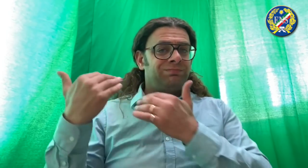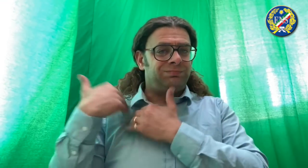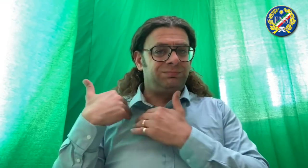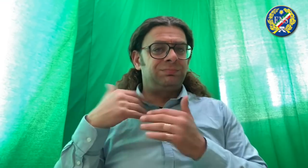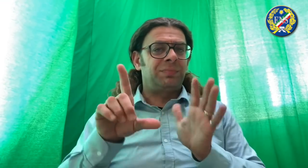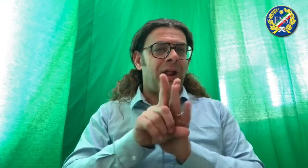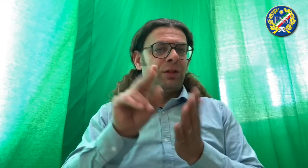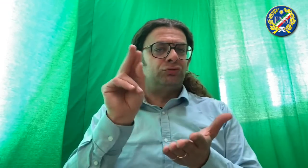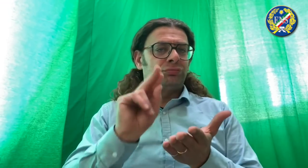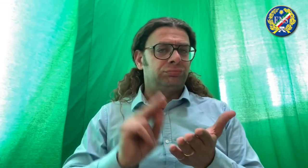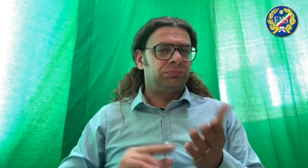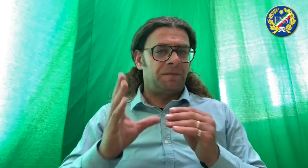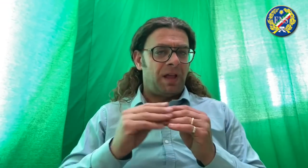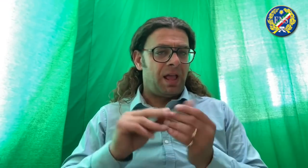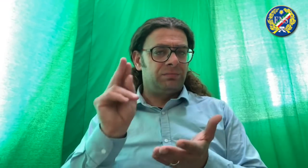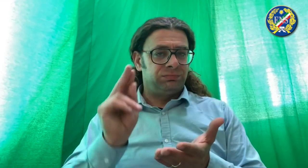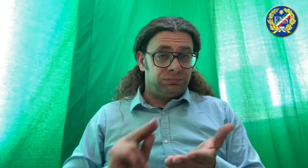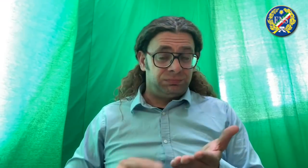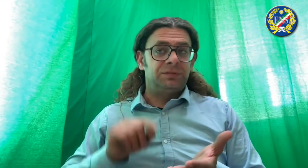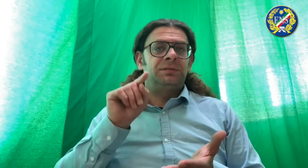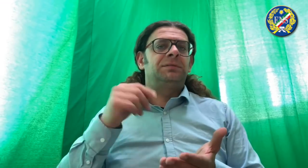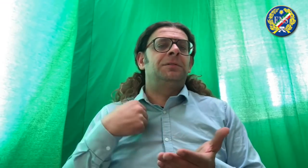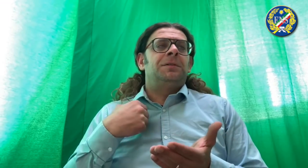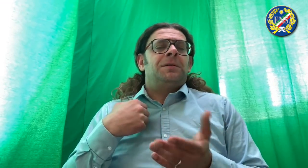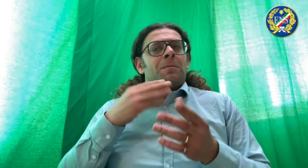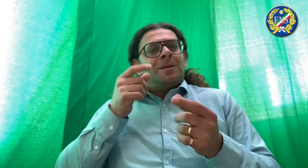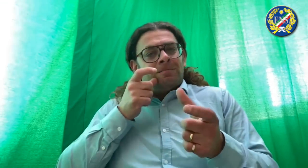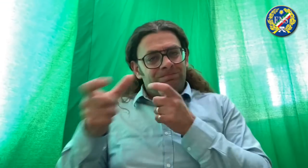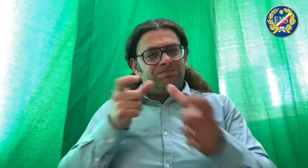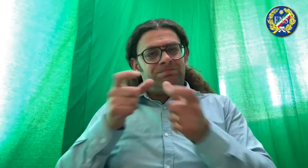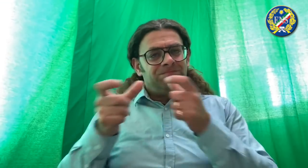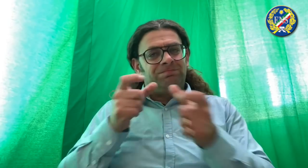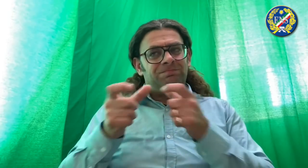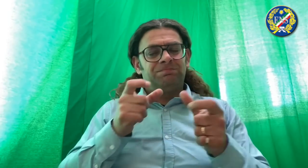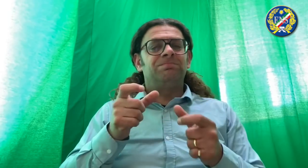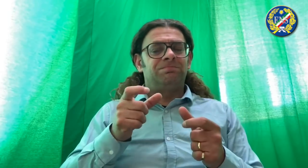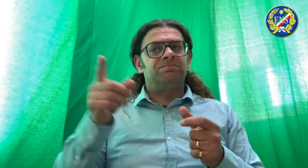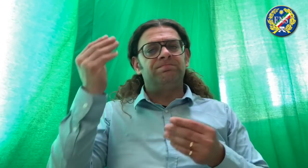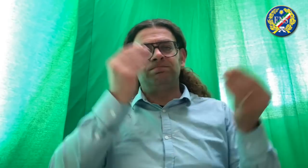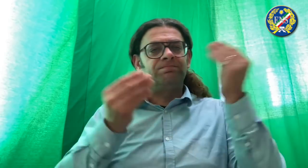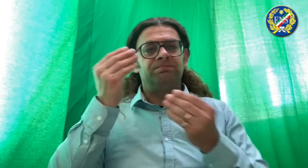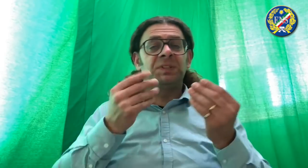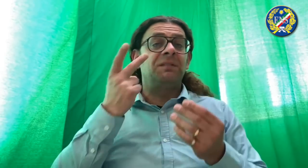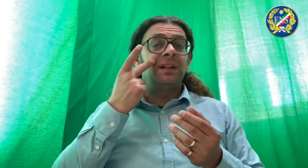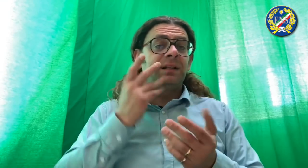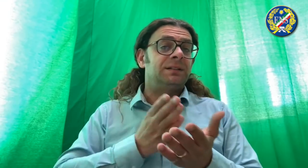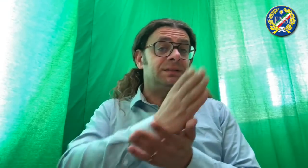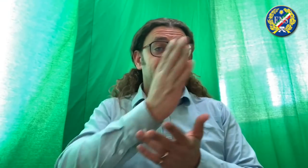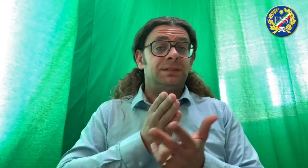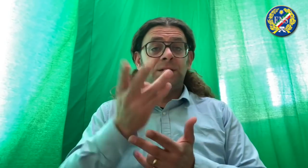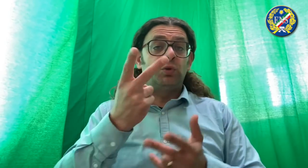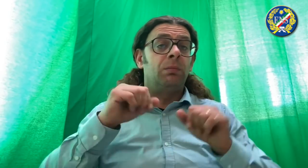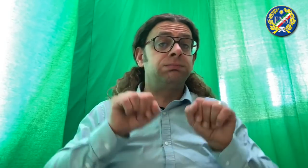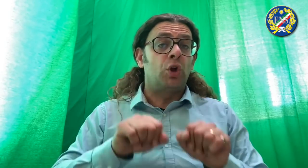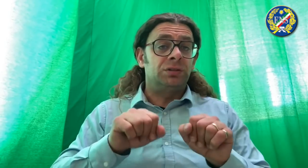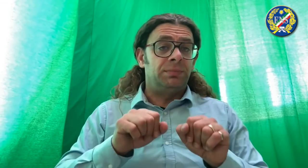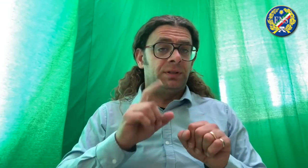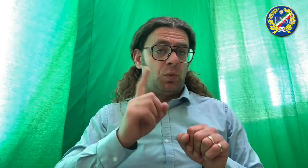Il referente dell’ufficio legislativo, con il quale ho parlato a lungo, dopo aver riflettuto, mi ha presentato due possibilità: